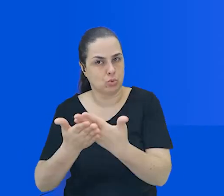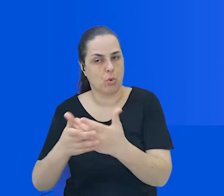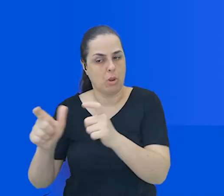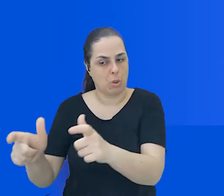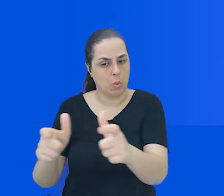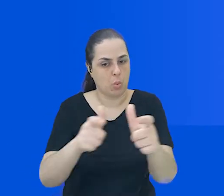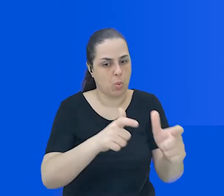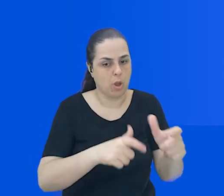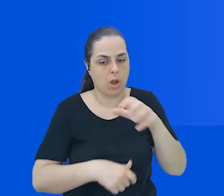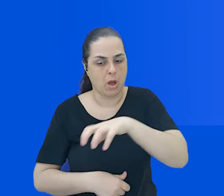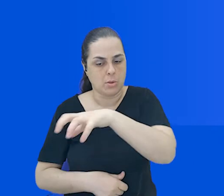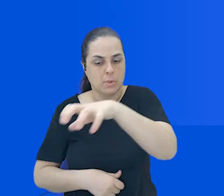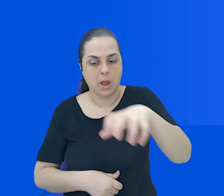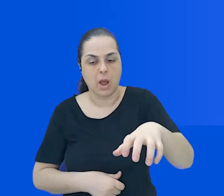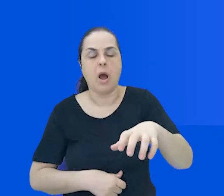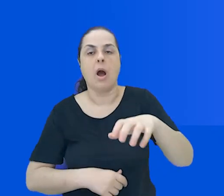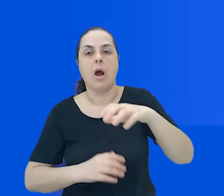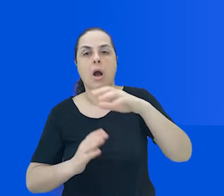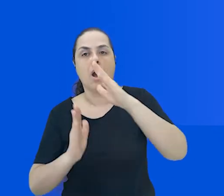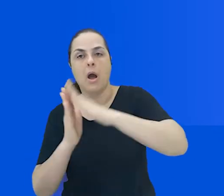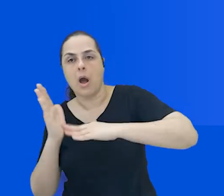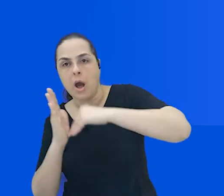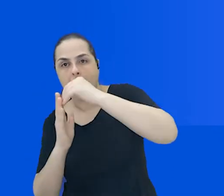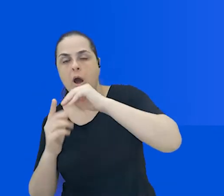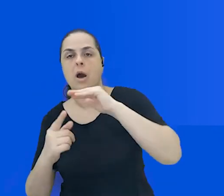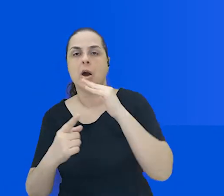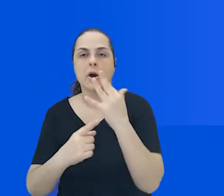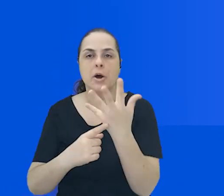os espaços de reflexão, os espaços de filosofia,